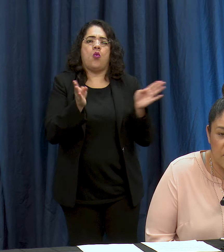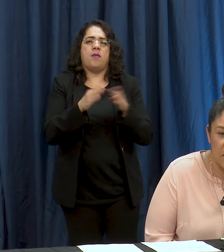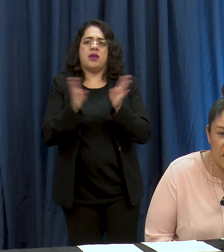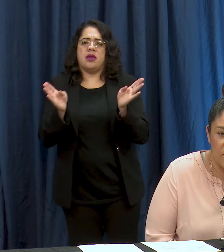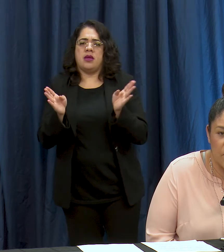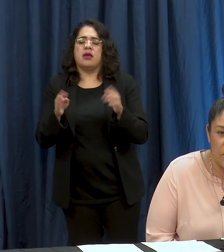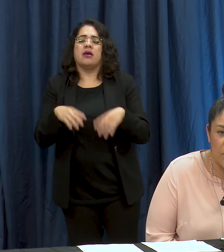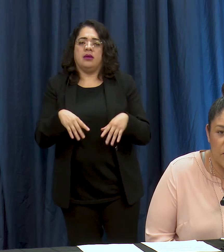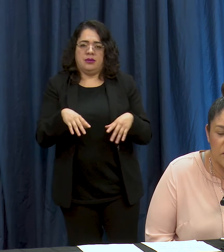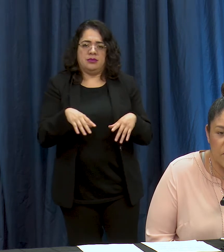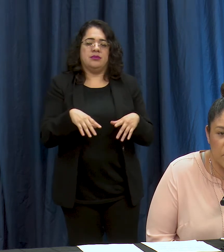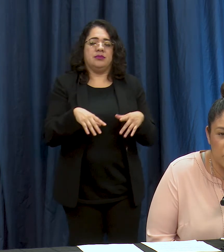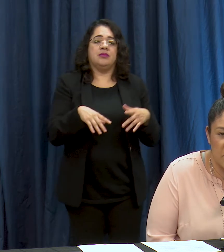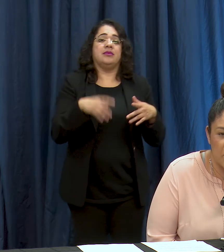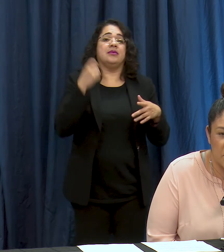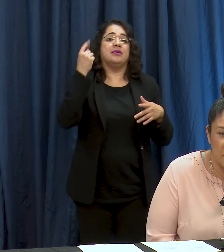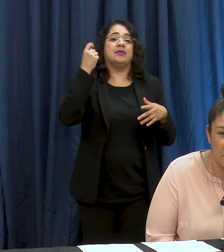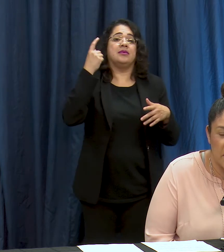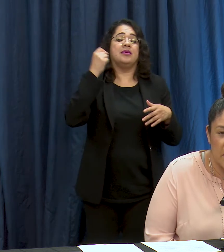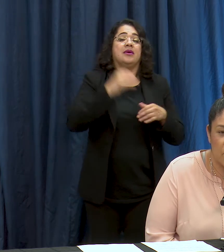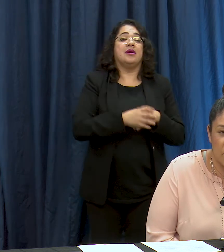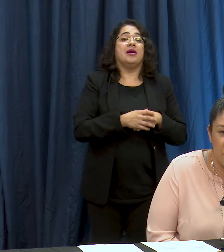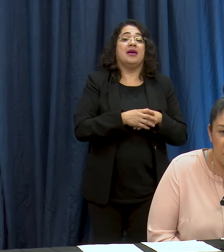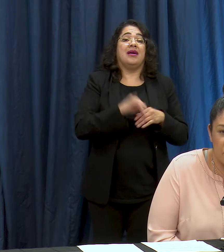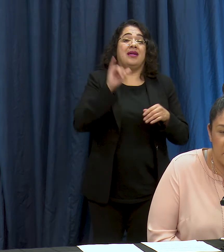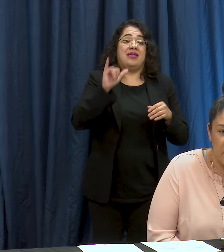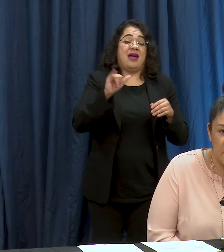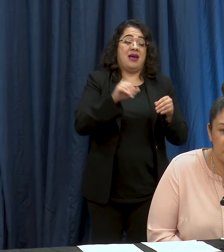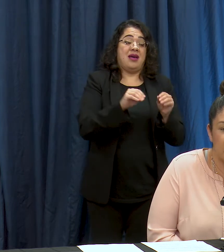de california pear odessa fortune ah de menthe a el condado de los ángeles in la